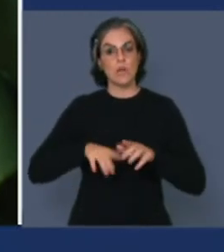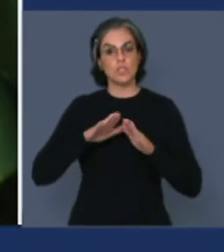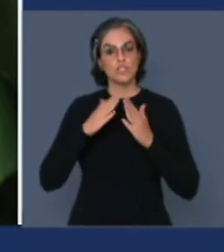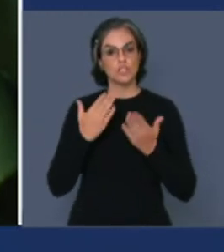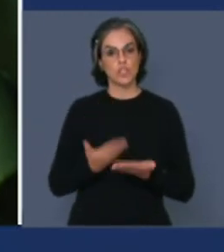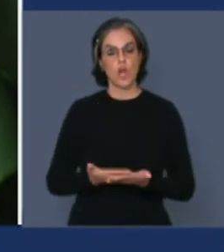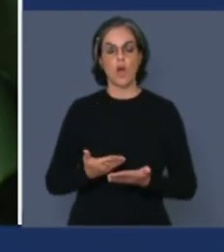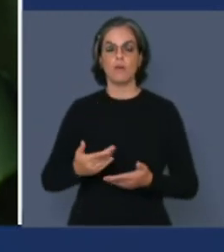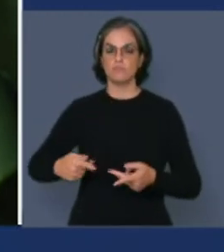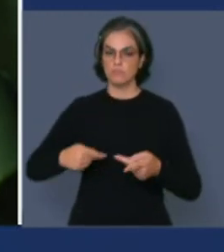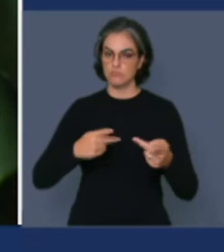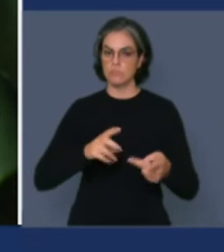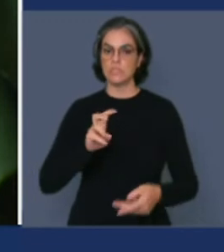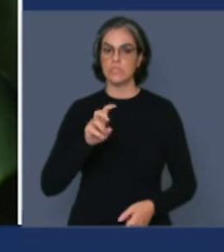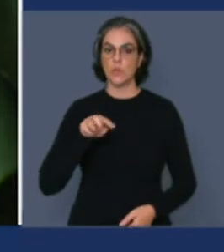LEVANDO MATERIAL ESCOLAR PARA